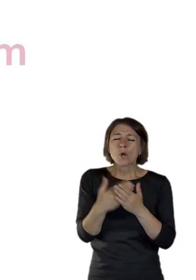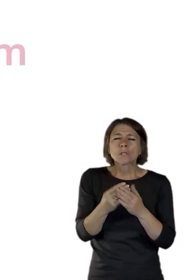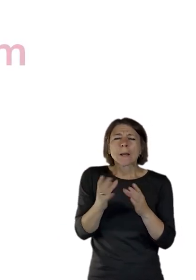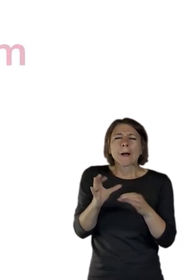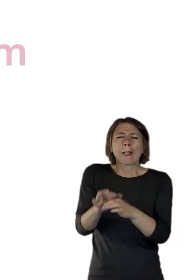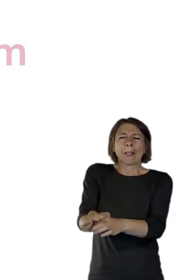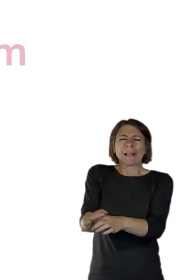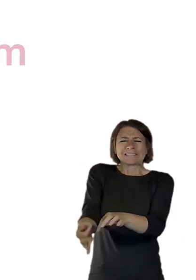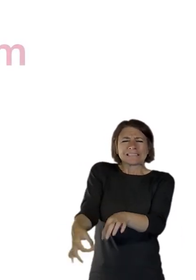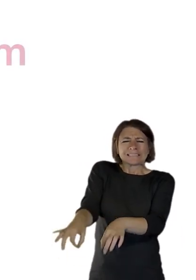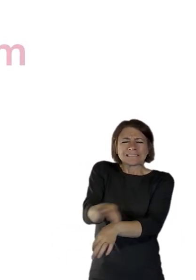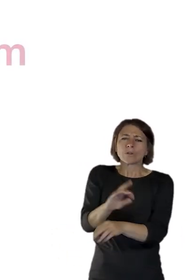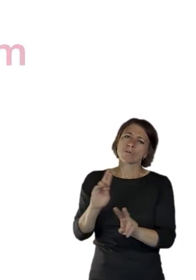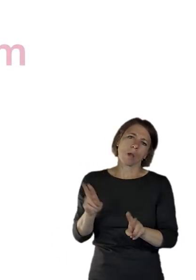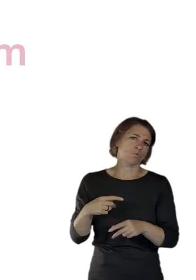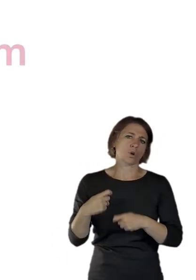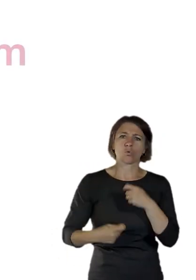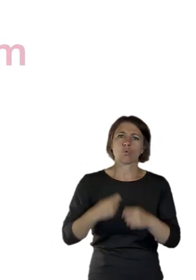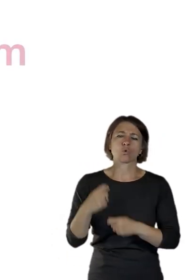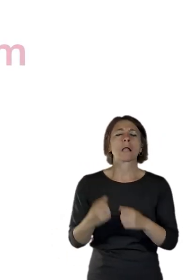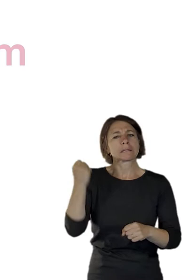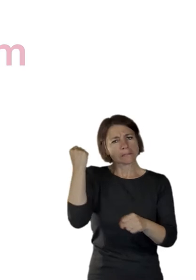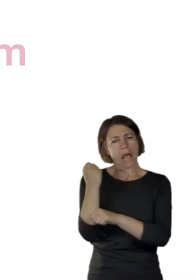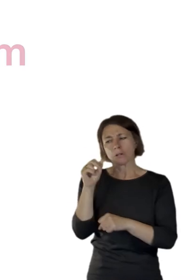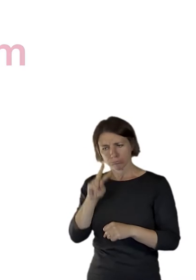objektům ani detailům domů, ale definuje souhrnná pravidla.